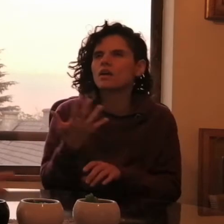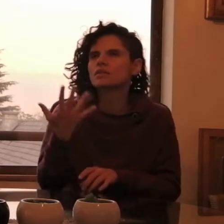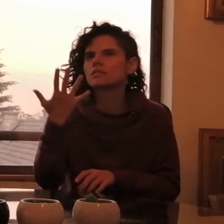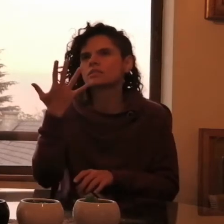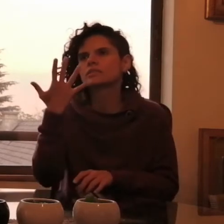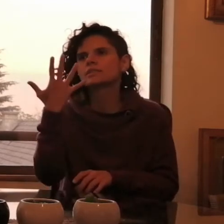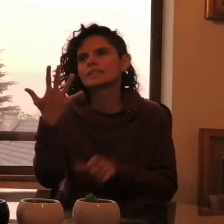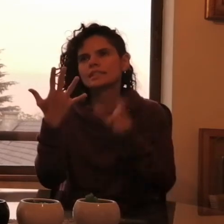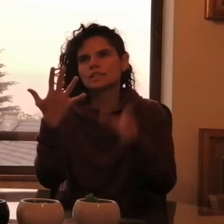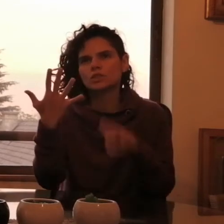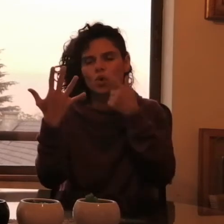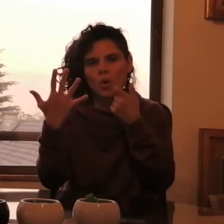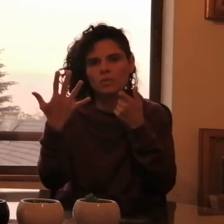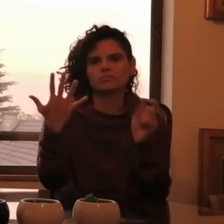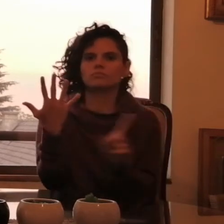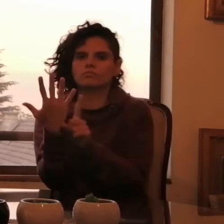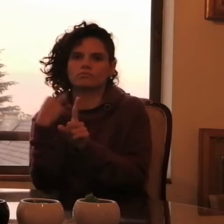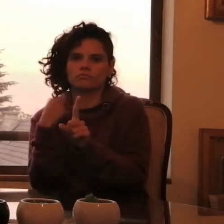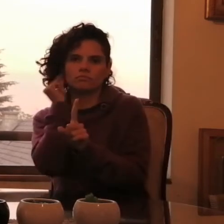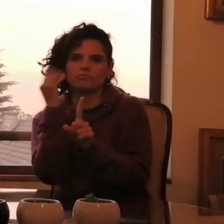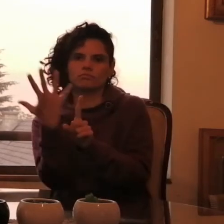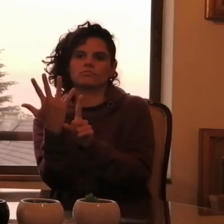y que todos eran, tenían yo creo que, yo